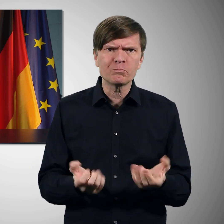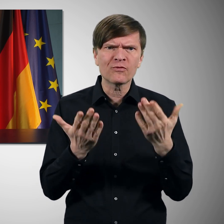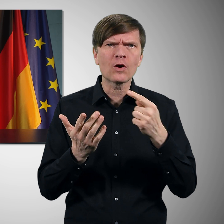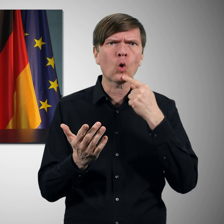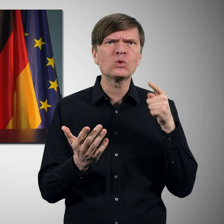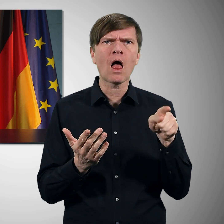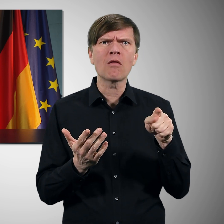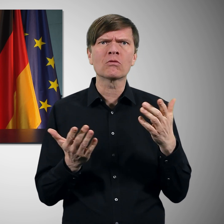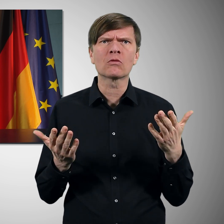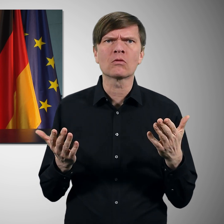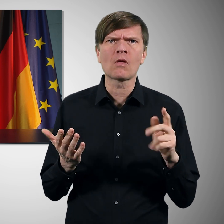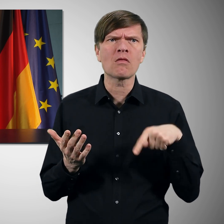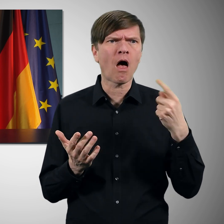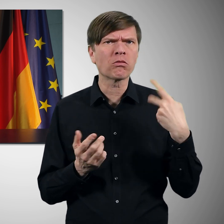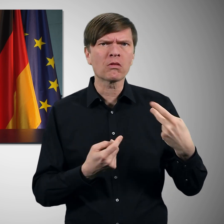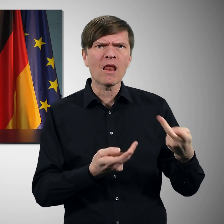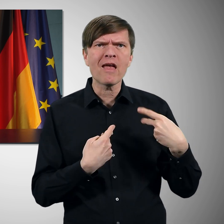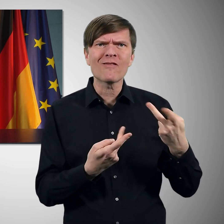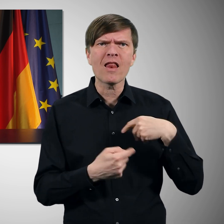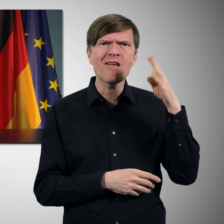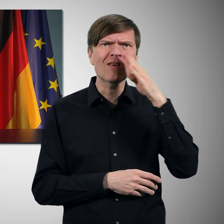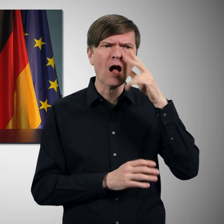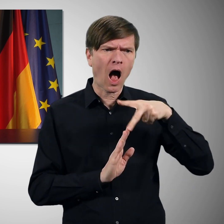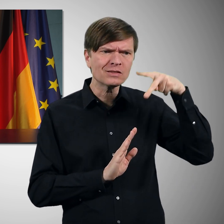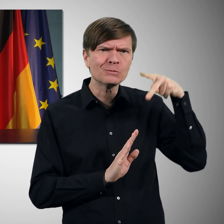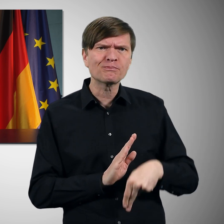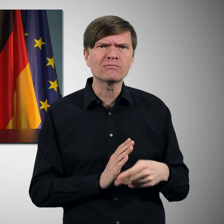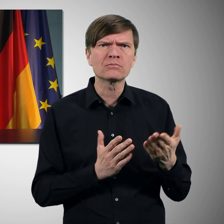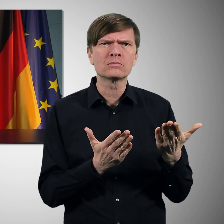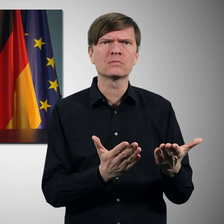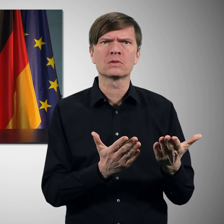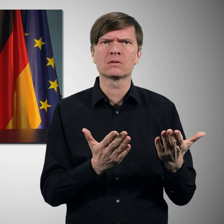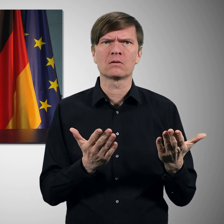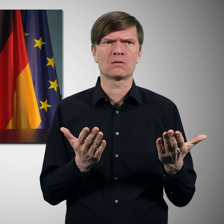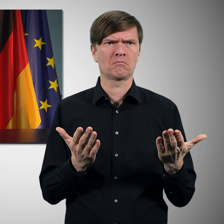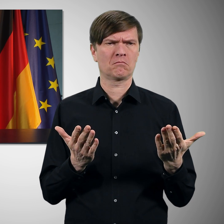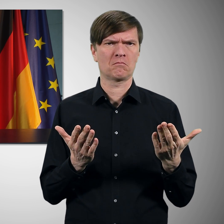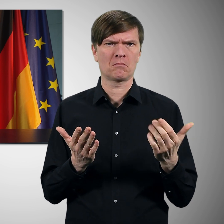Kurz darauf dreht uns der russische Präsident den Gashahn ab. Und im Herbst gab es auch noch